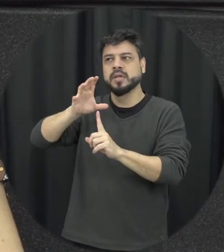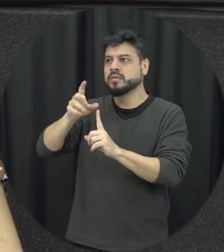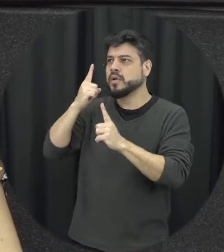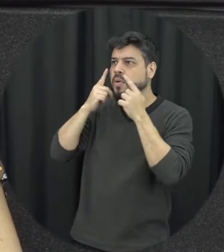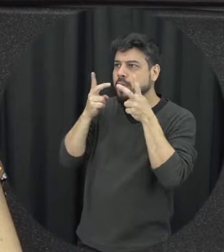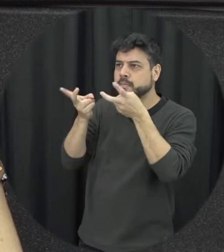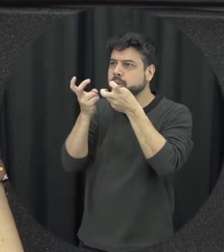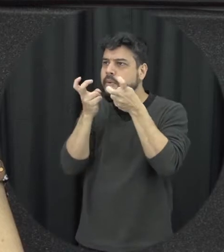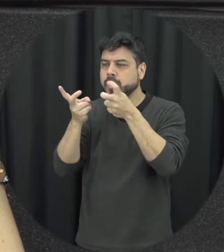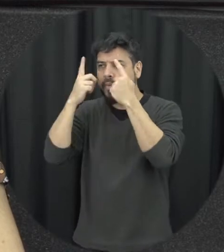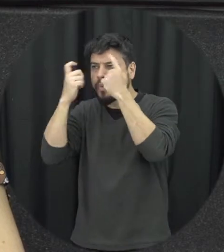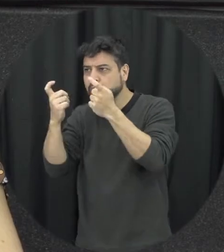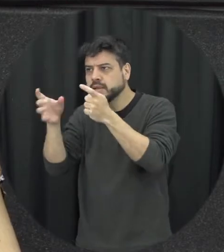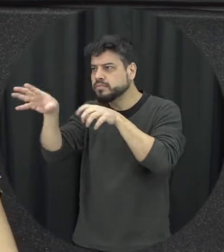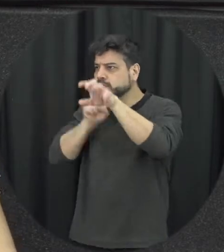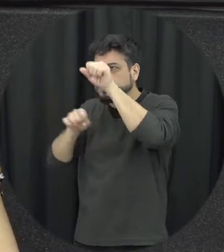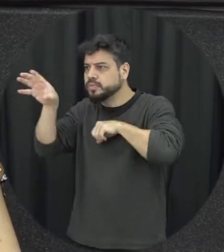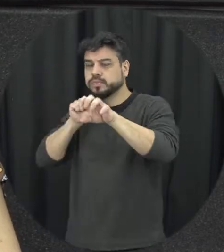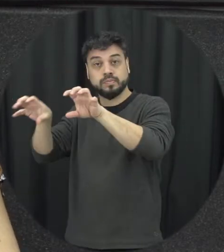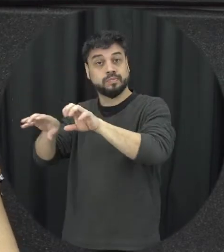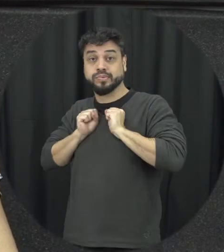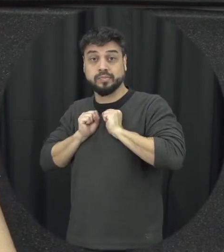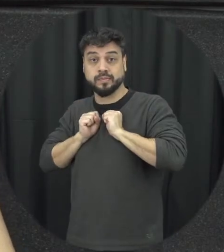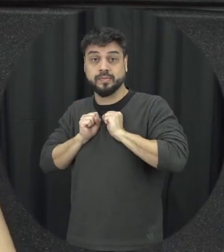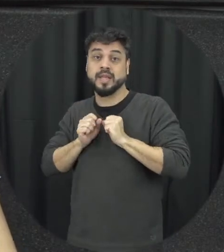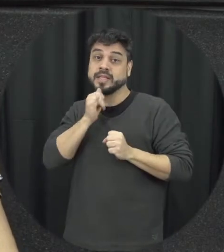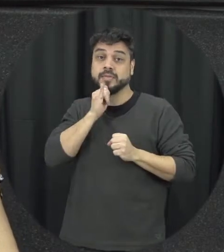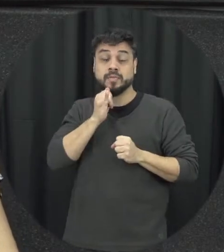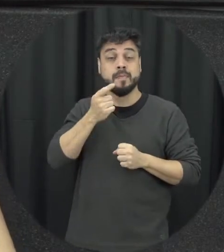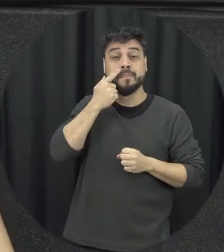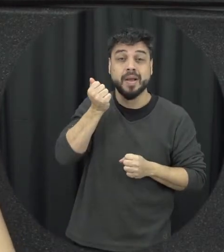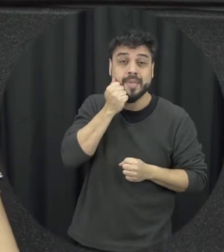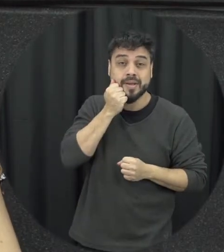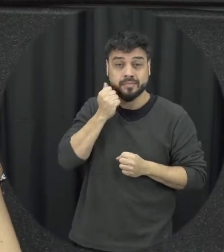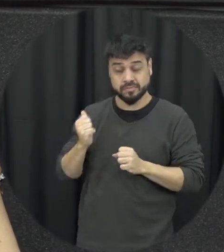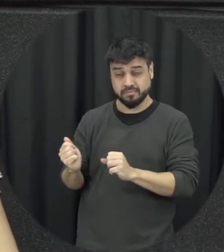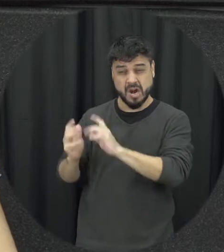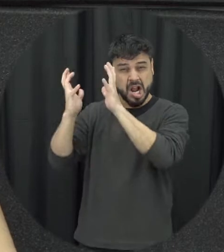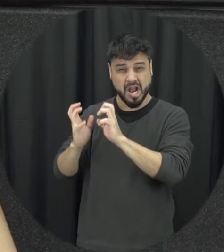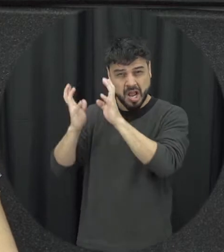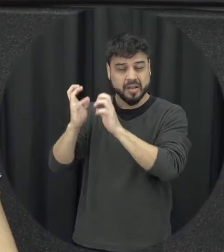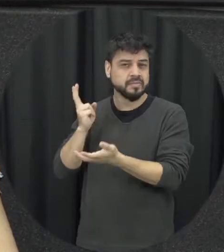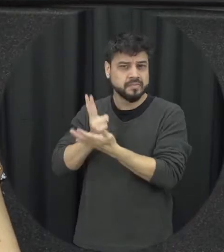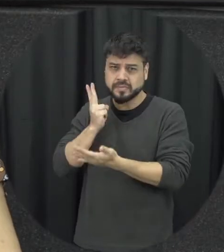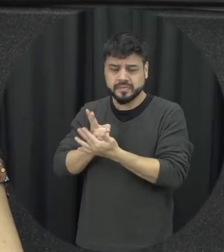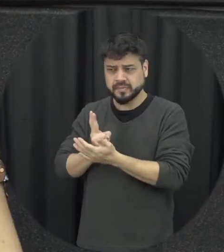situações de violência nosso redor, então os pais brigam né fica o tempo todo em conflito eu tô ali